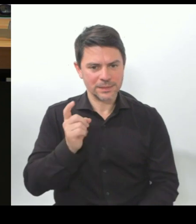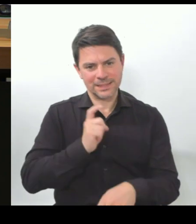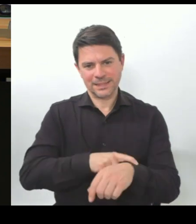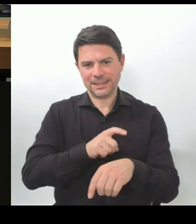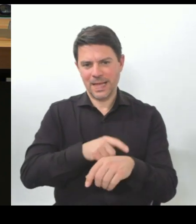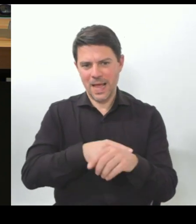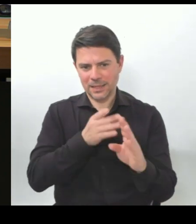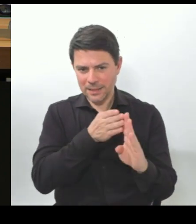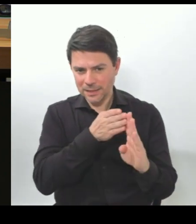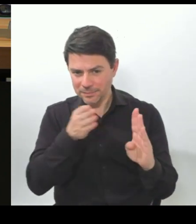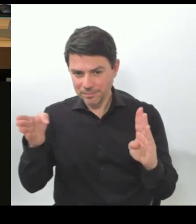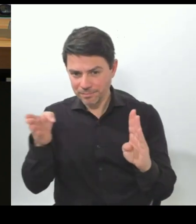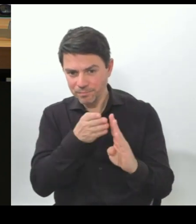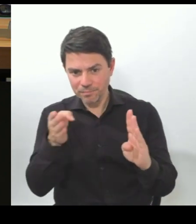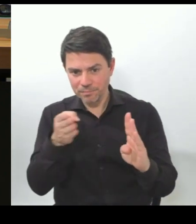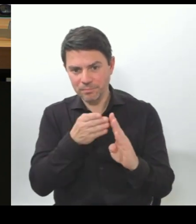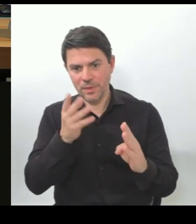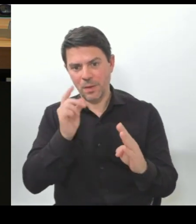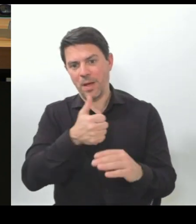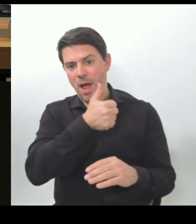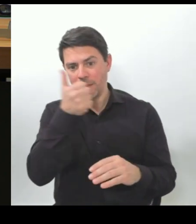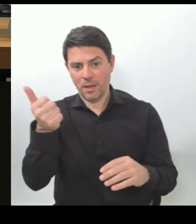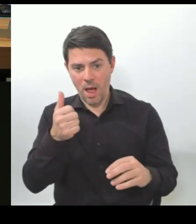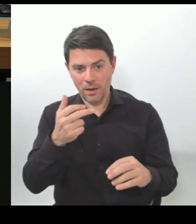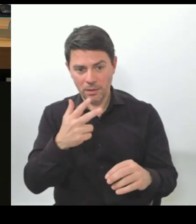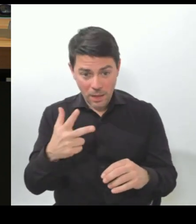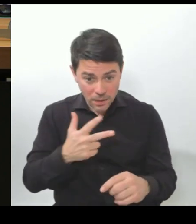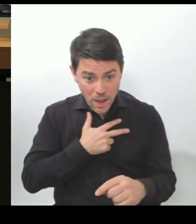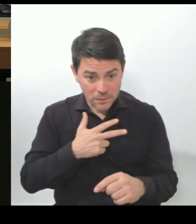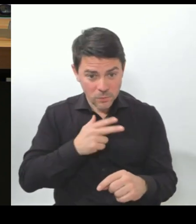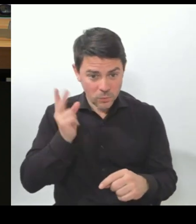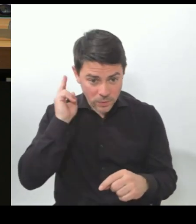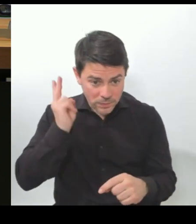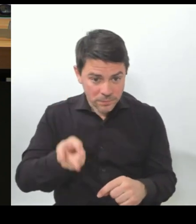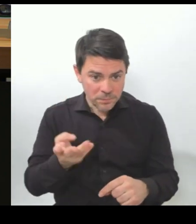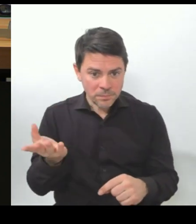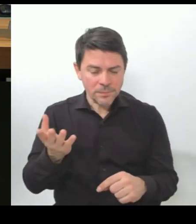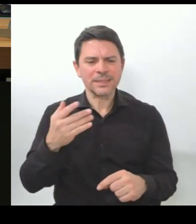diesem Zeit Raum damals auch die Entscheidung für den Standort der Zentrale Landesbibk